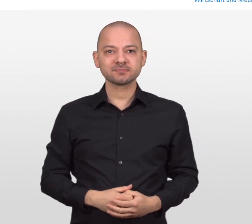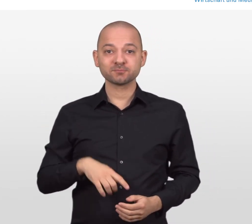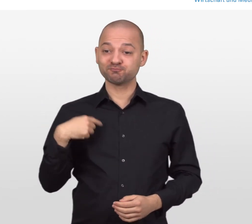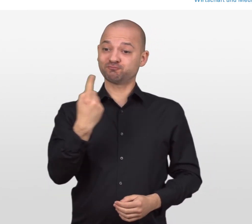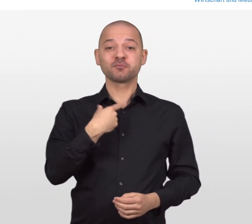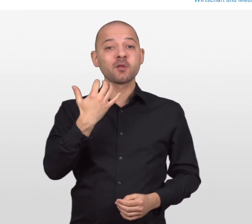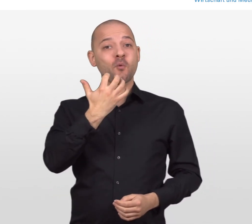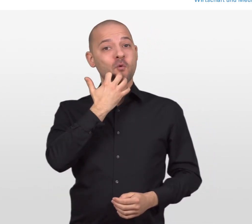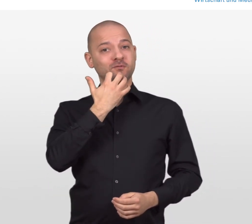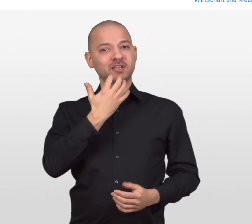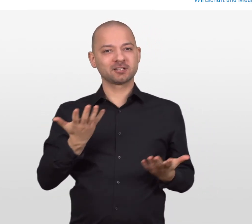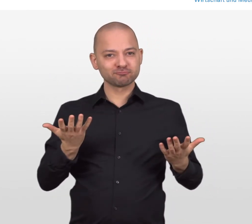Wir hoffen,